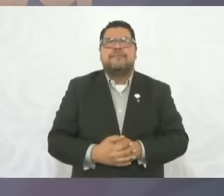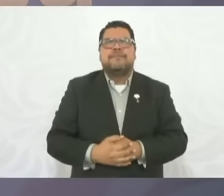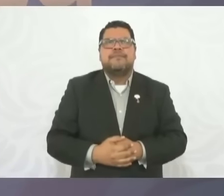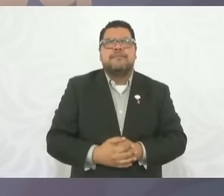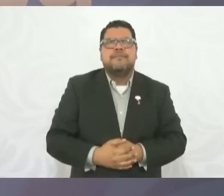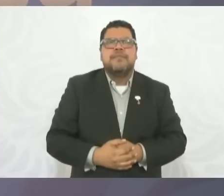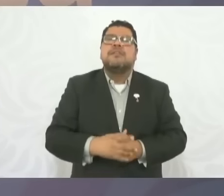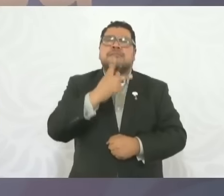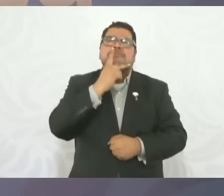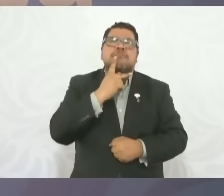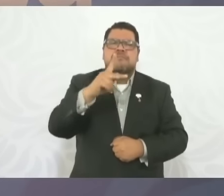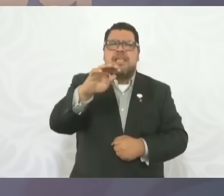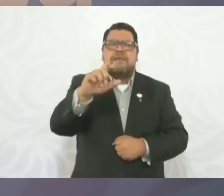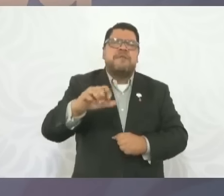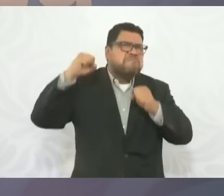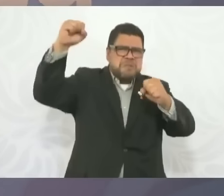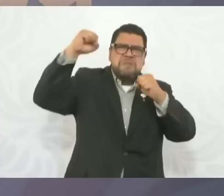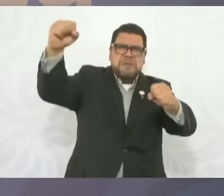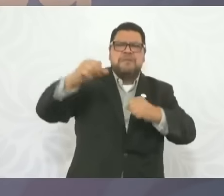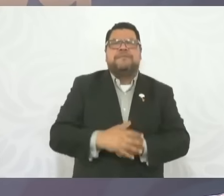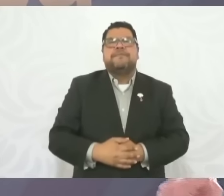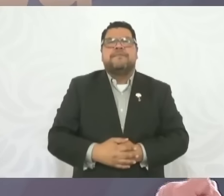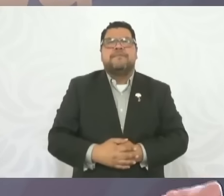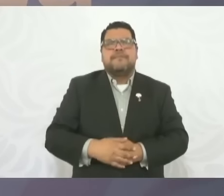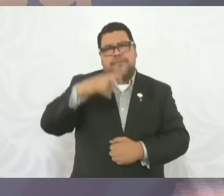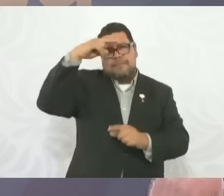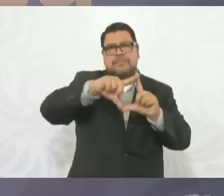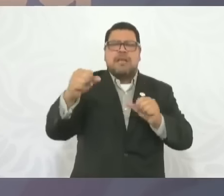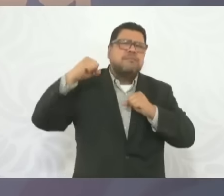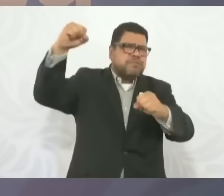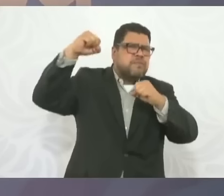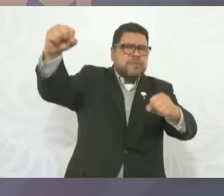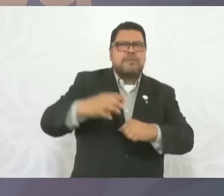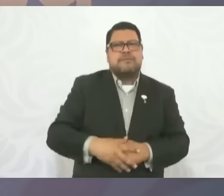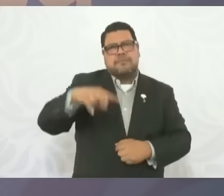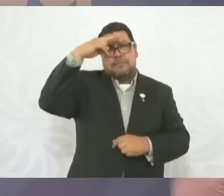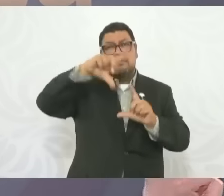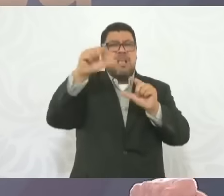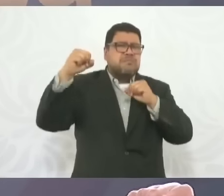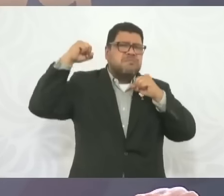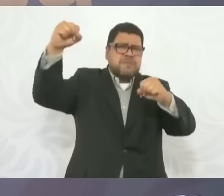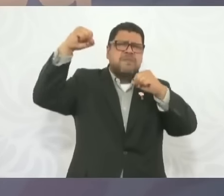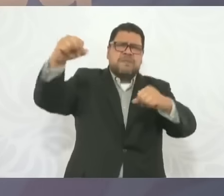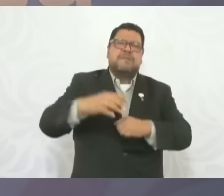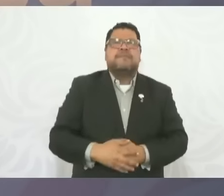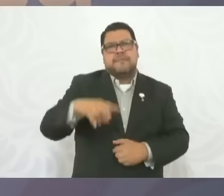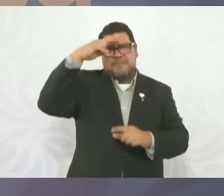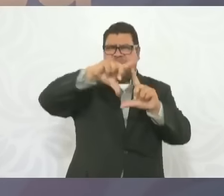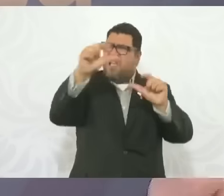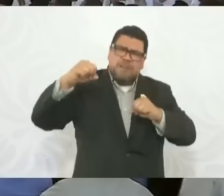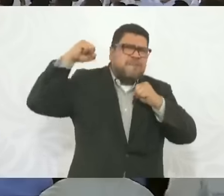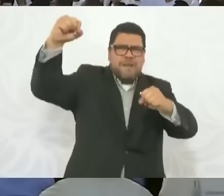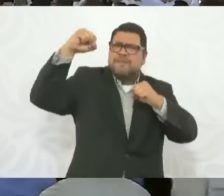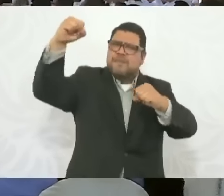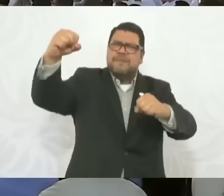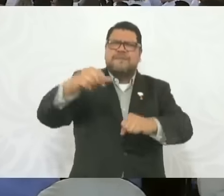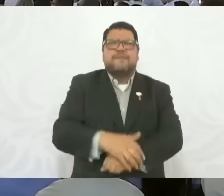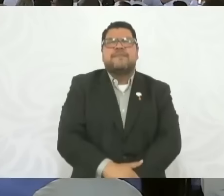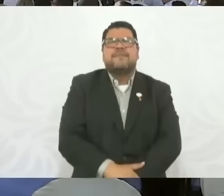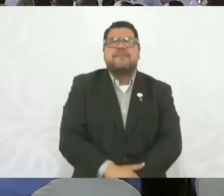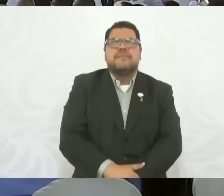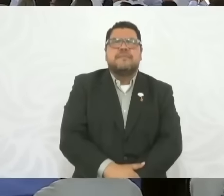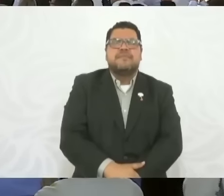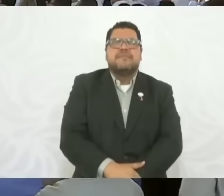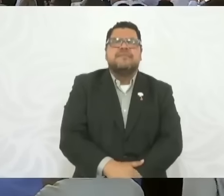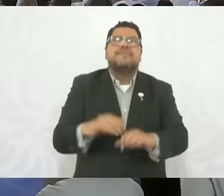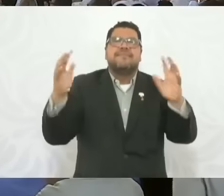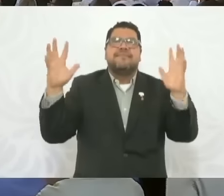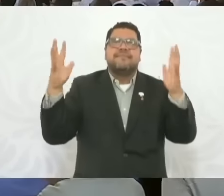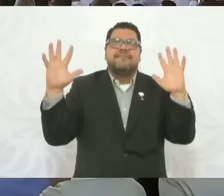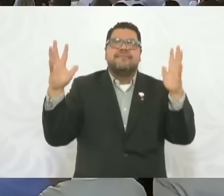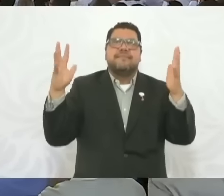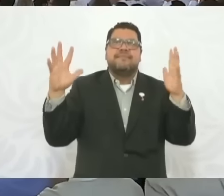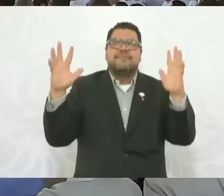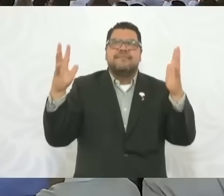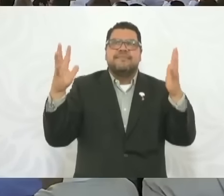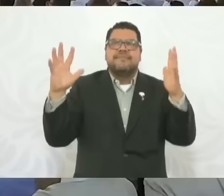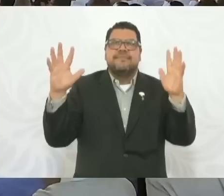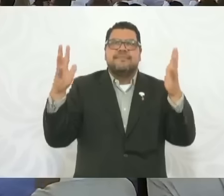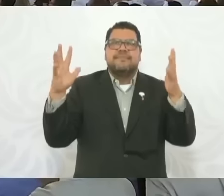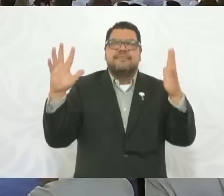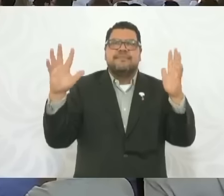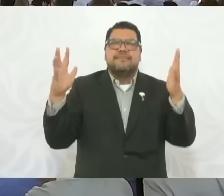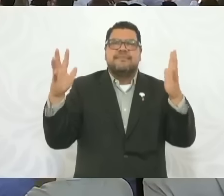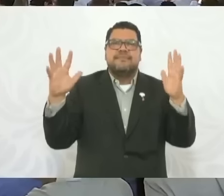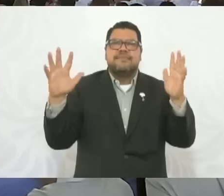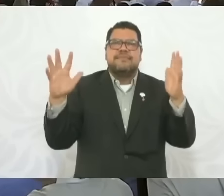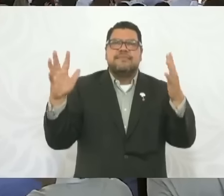Petróleos Mexicanos. Viva, que viva México, viva, que viva México. Viva, que viva México. Venga